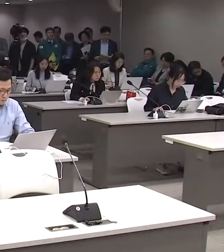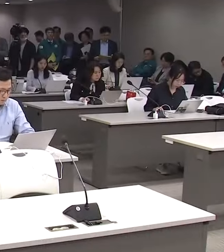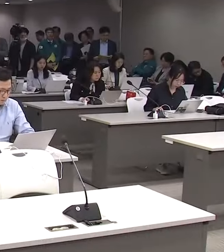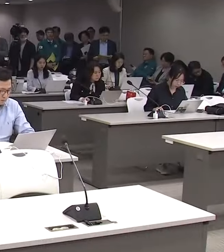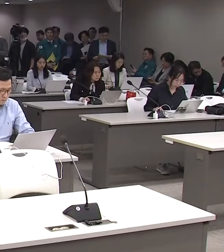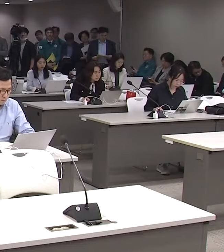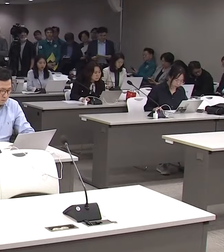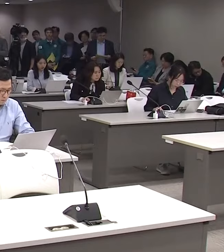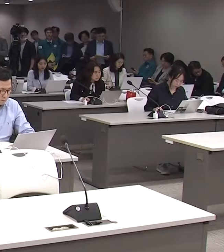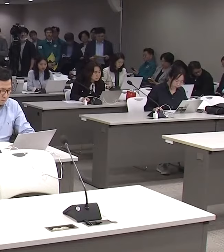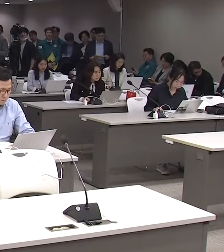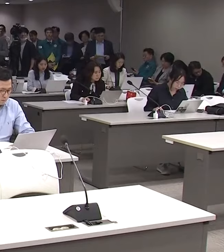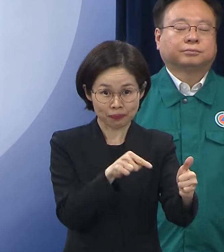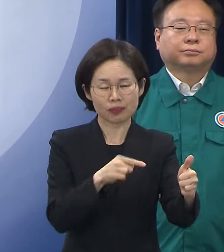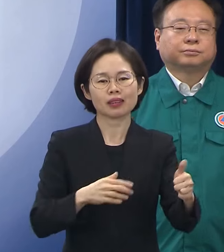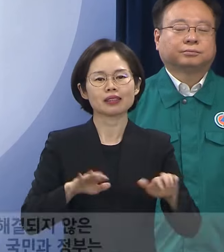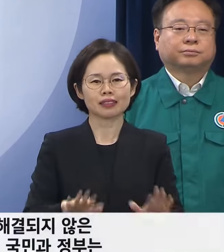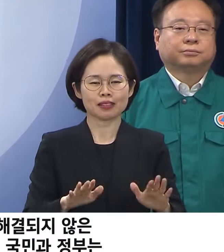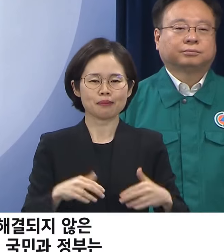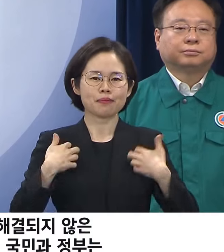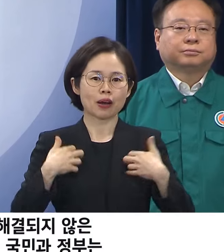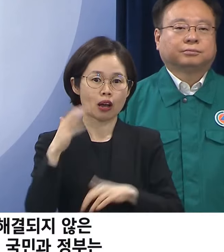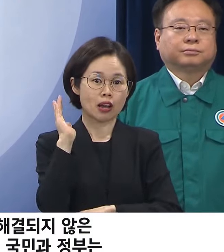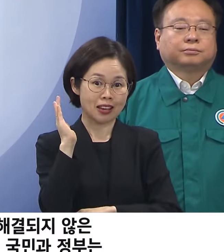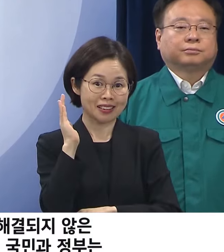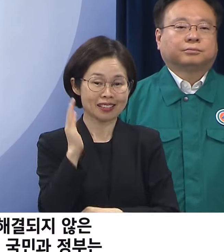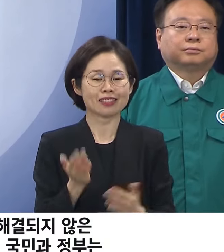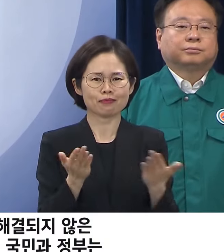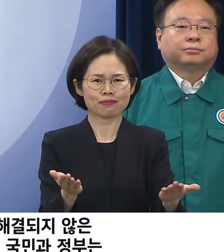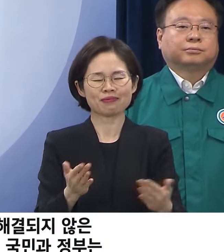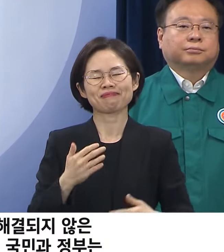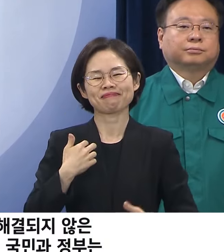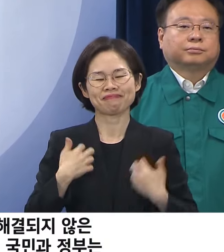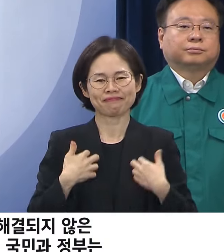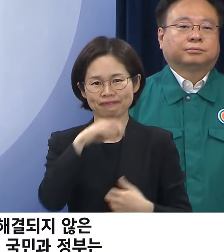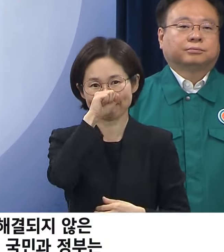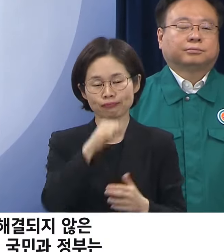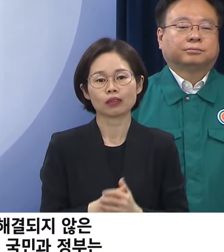평가했습니다.